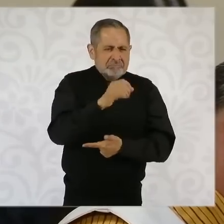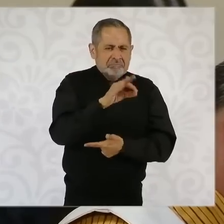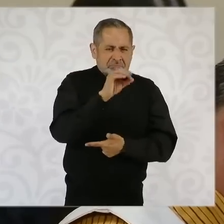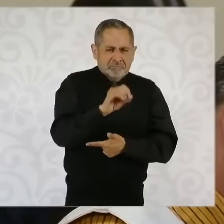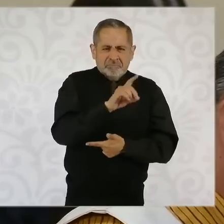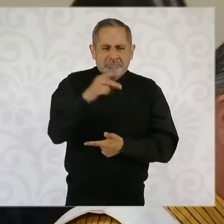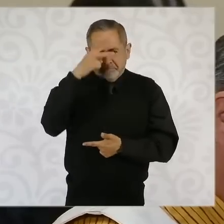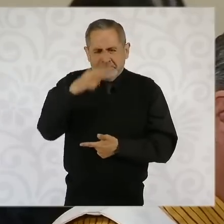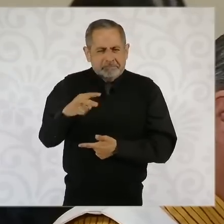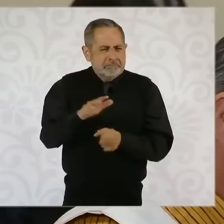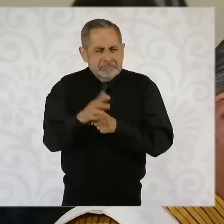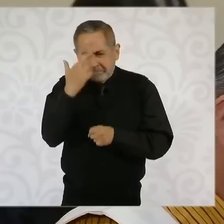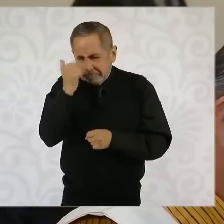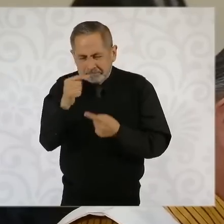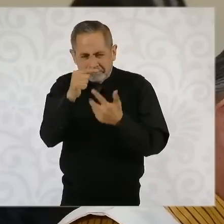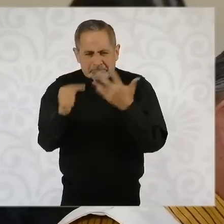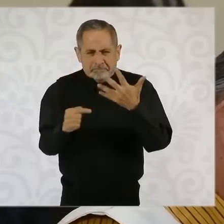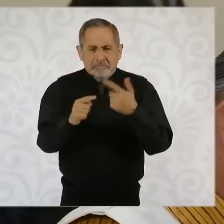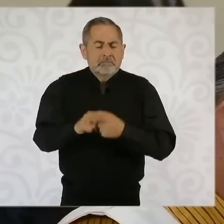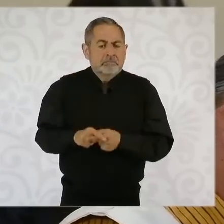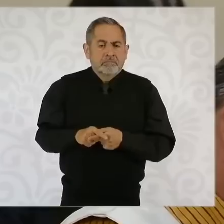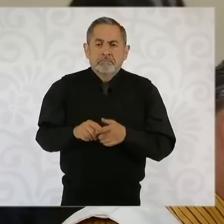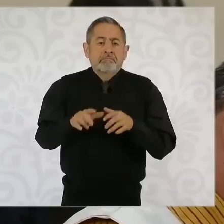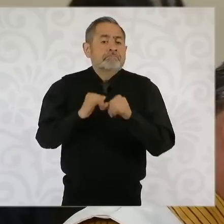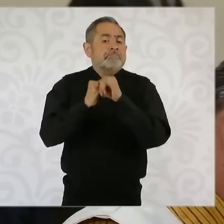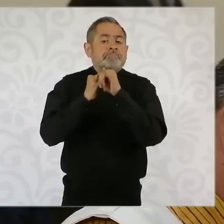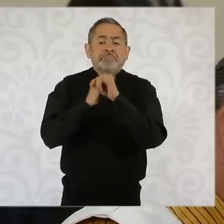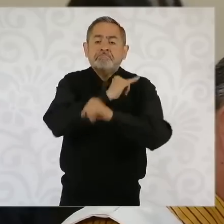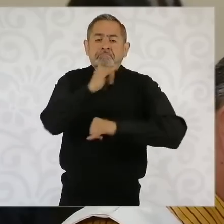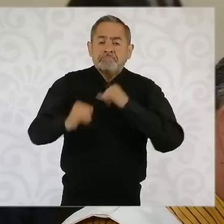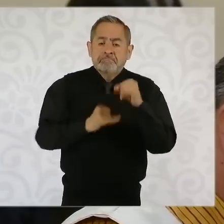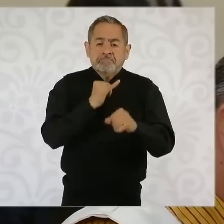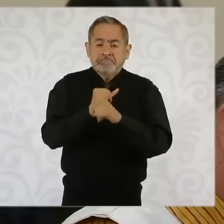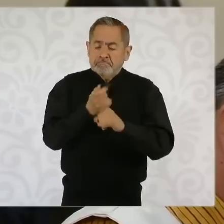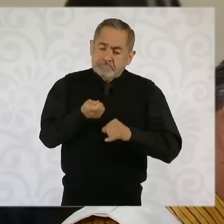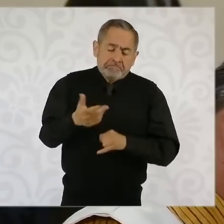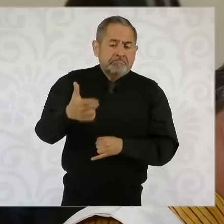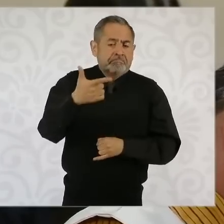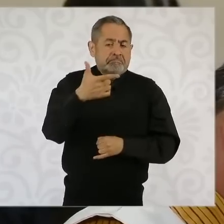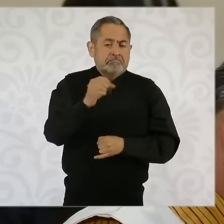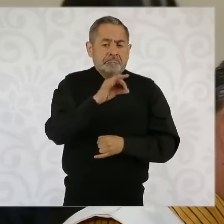razones atendemos a una audiencia internacional la mayoría de la cual se encuentra fuera de los